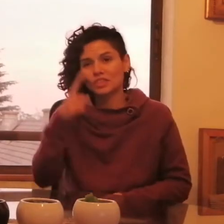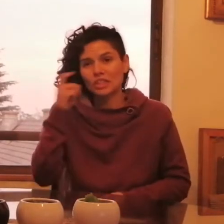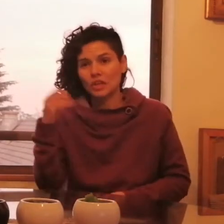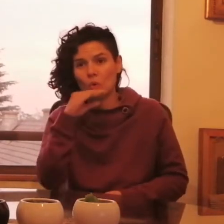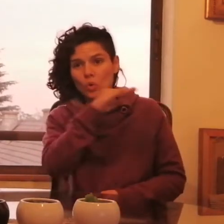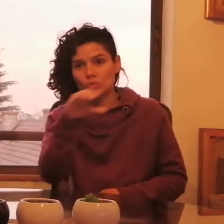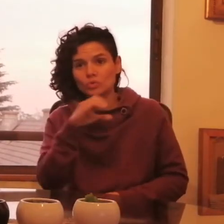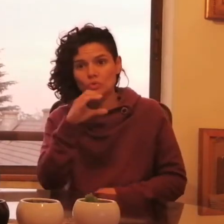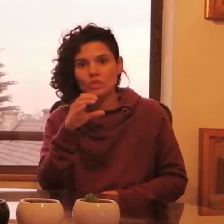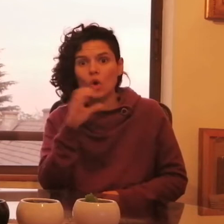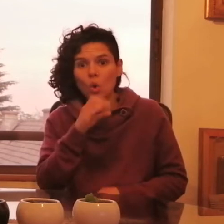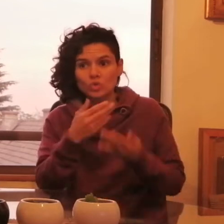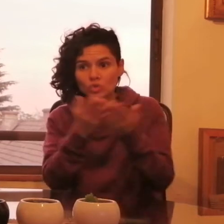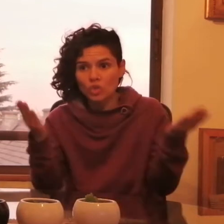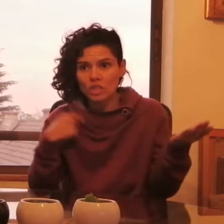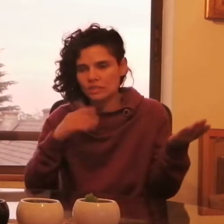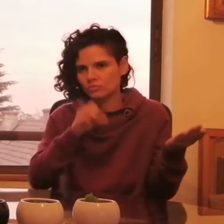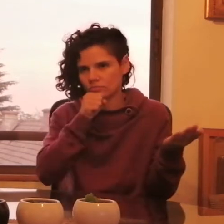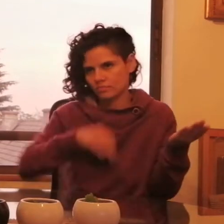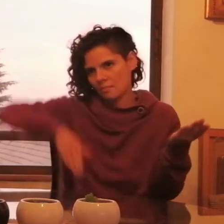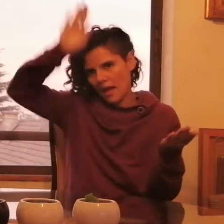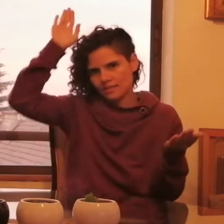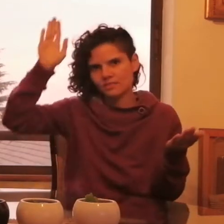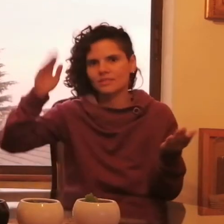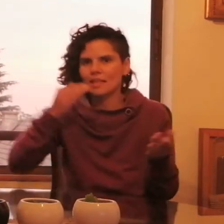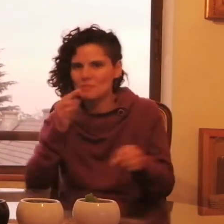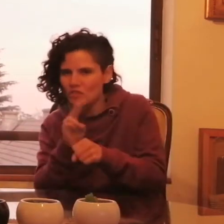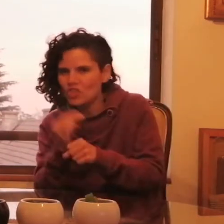mayor que algunos profesores entonces era muy chistoso porque era